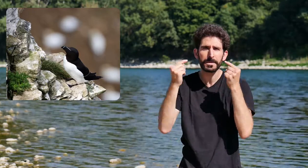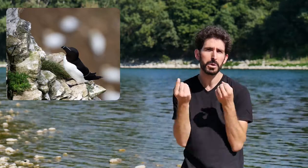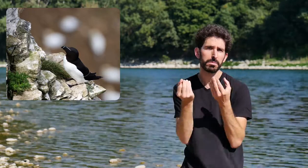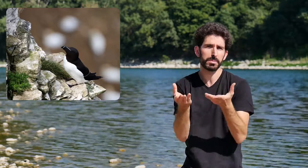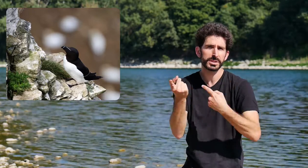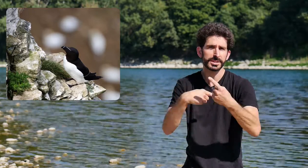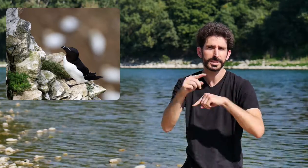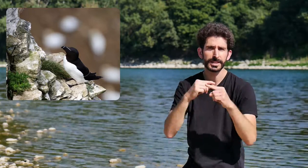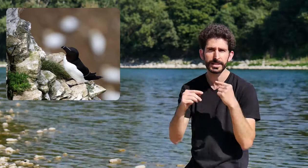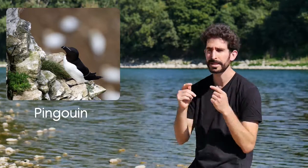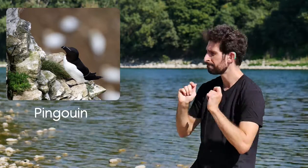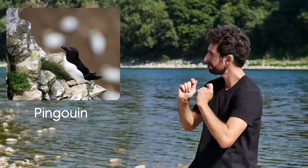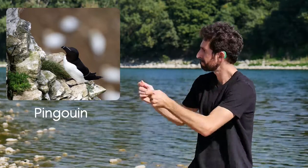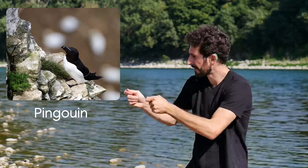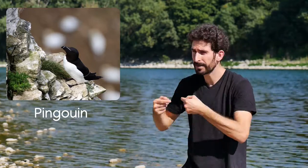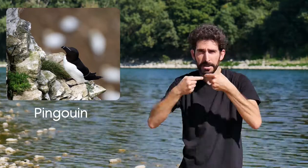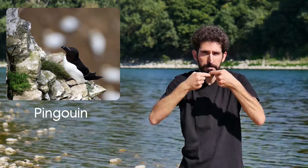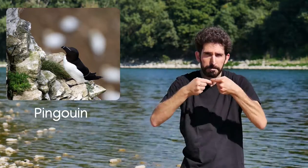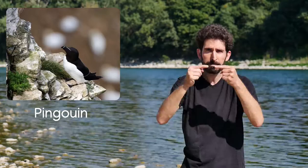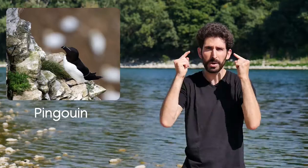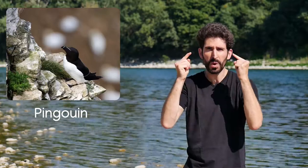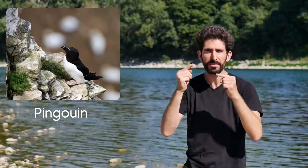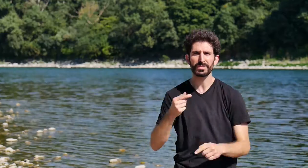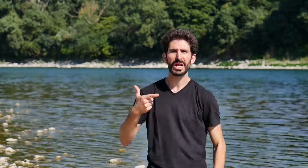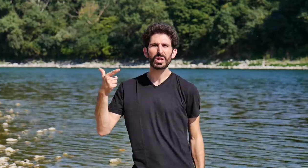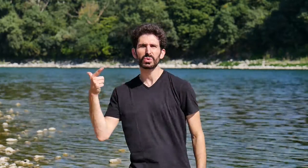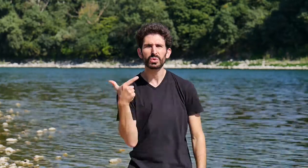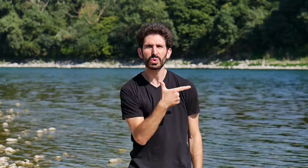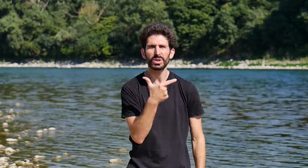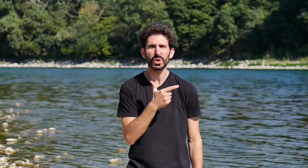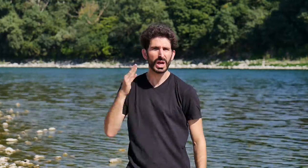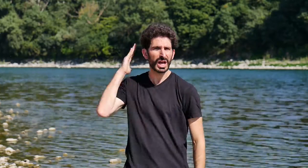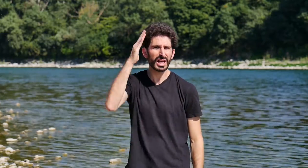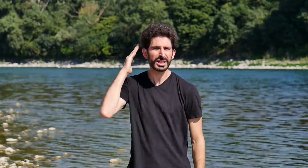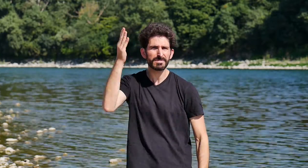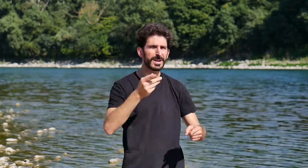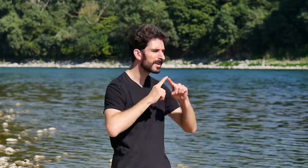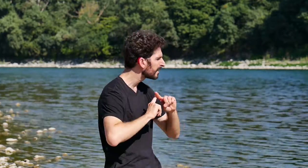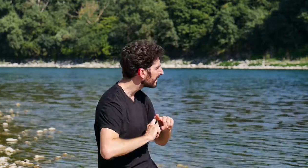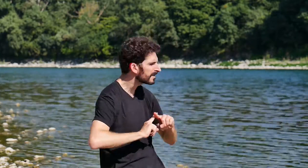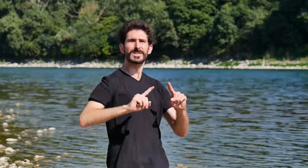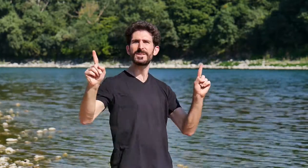Je propose ce nom-signe pour le pingouin. Tous les deux sont des animaux différents.